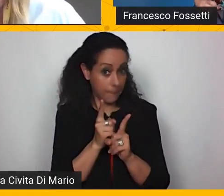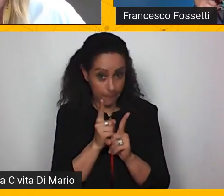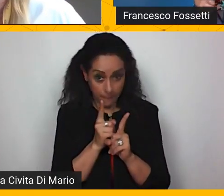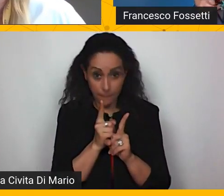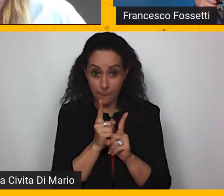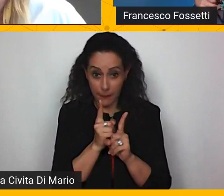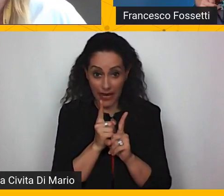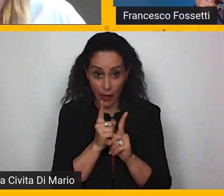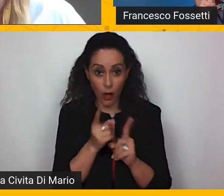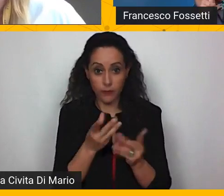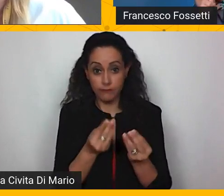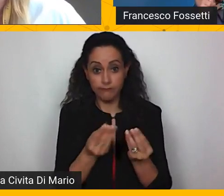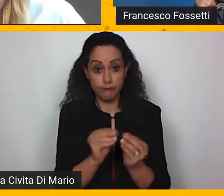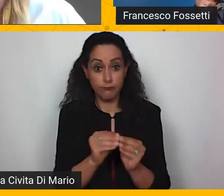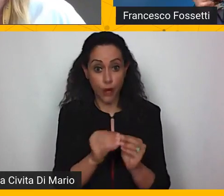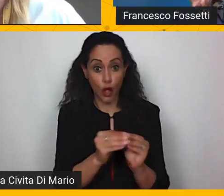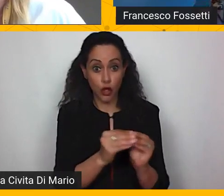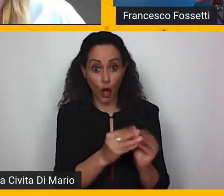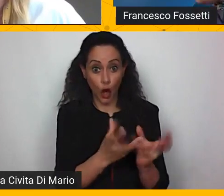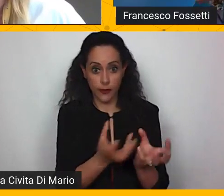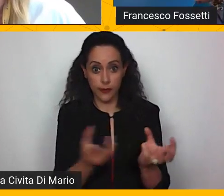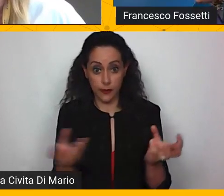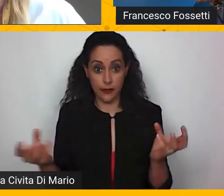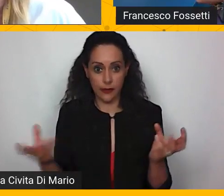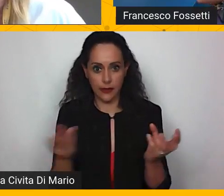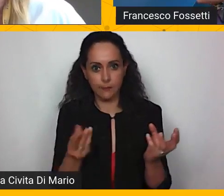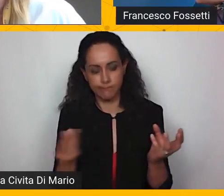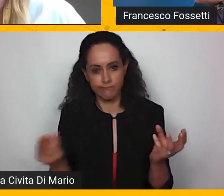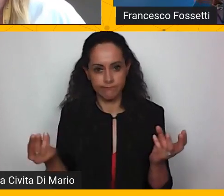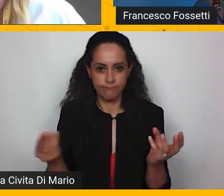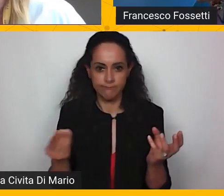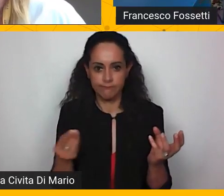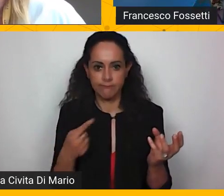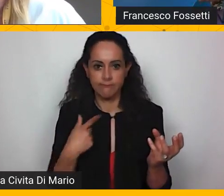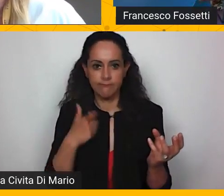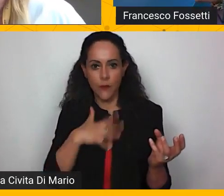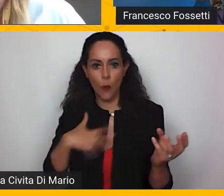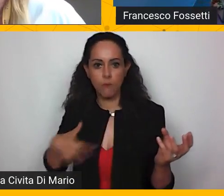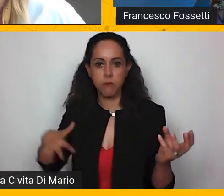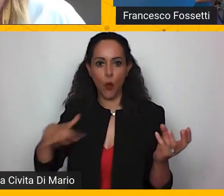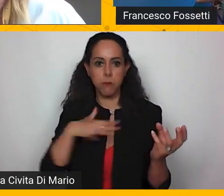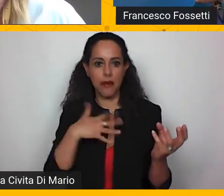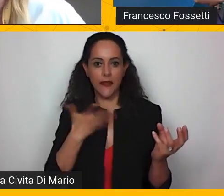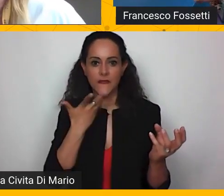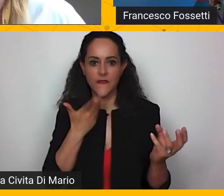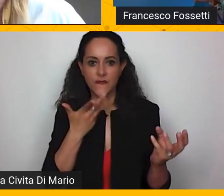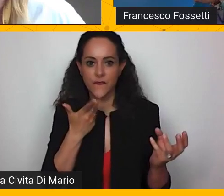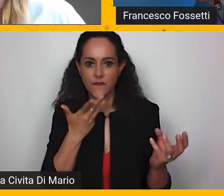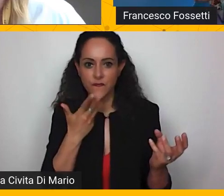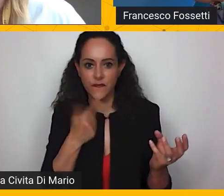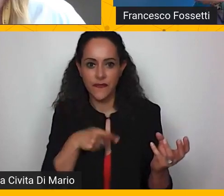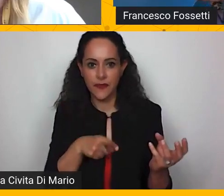ne sono ci sono tanti prodotti che appunto attirano anche